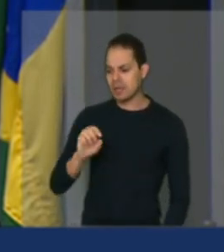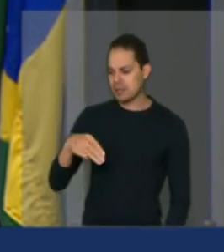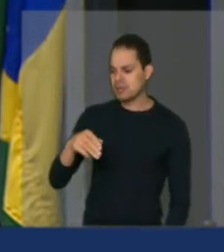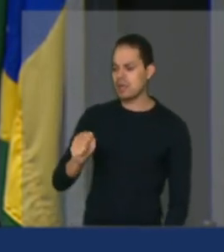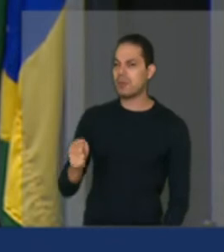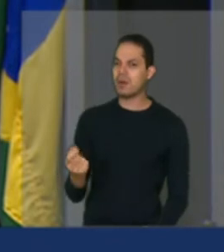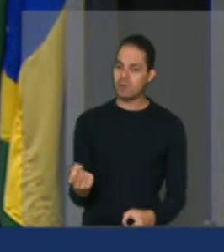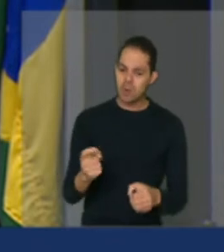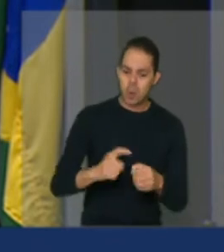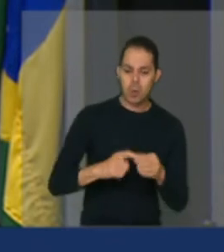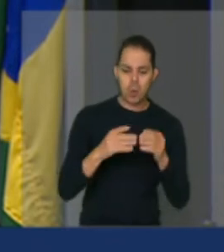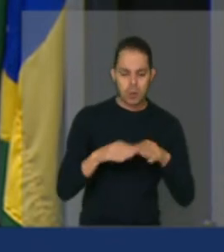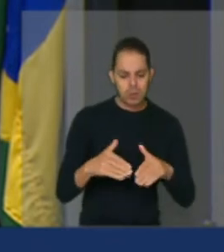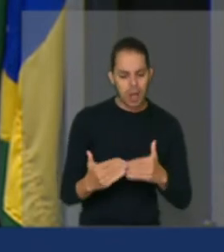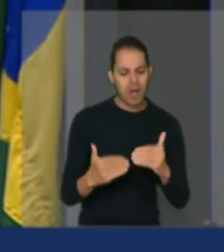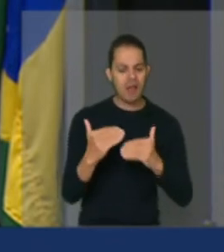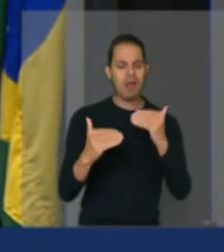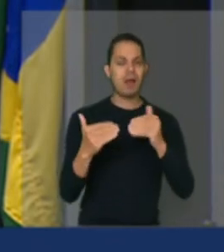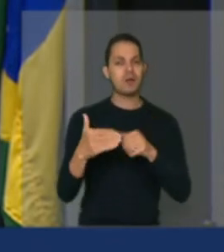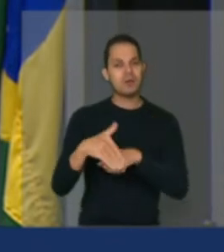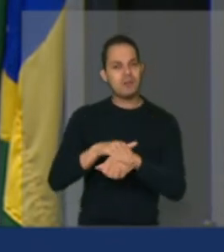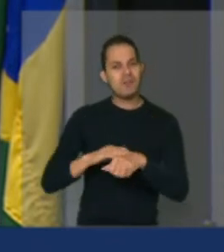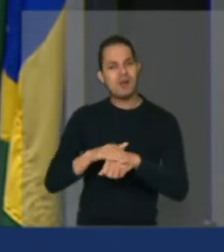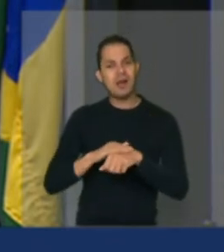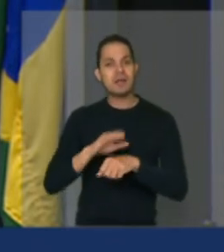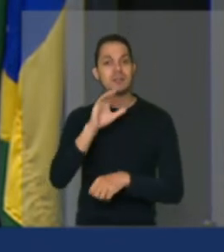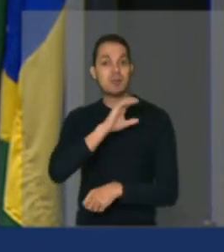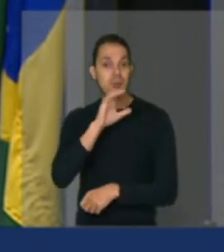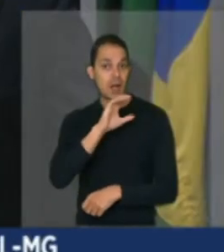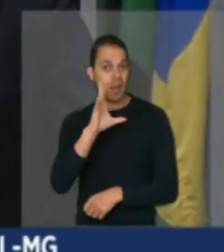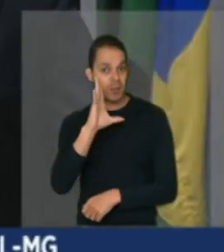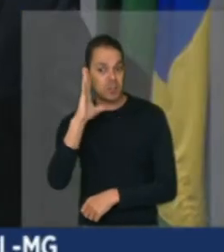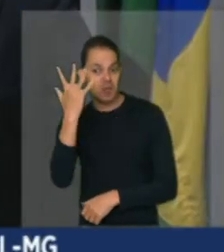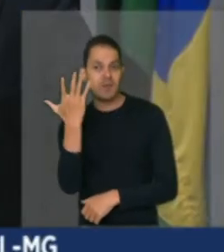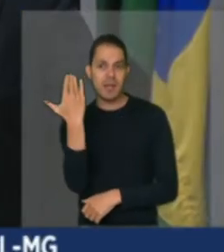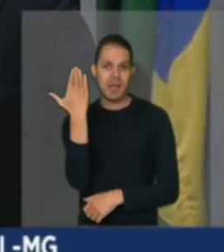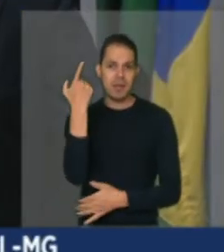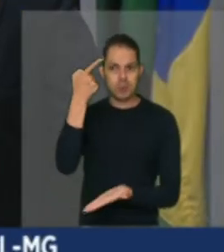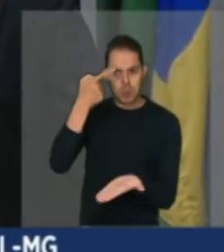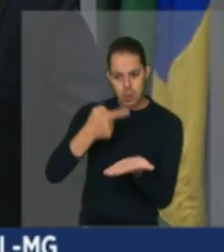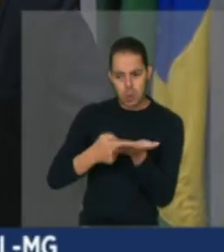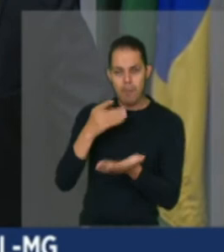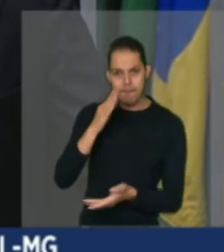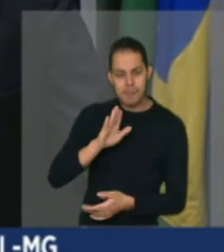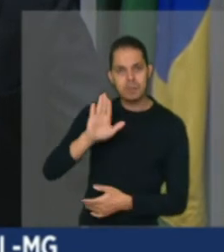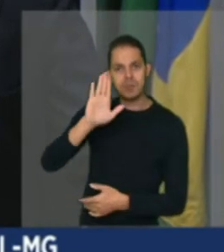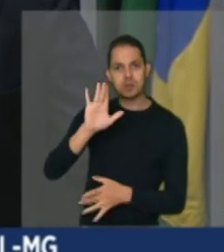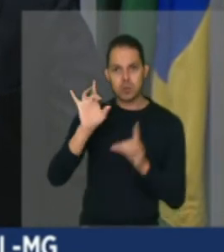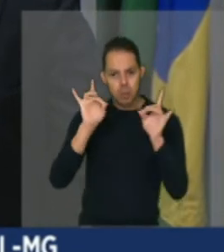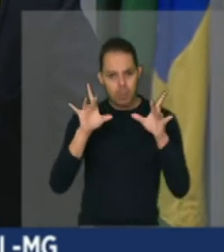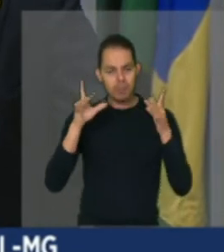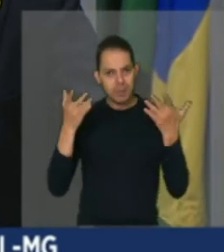ZEMA? ENTÃO VAMOS RETOMAR ESSAS CONVERSAS PARA QUE O QUANTO ANTES AQUELE COMPROMISSO SEJA... A SEGURANÇA PÚBLICA DE MINAS